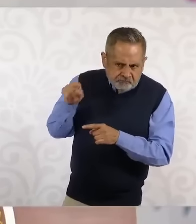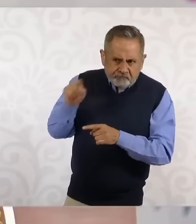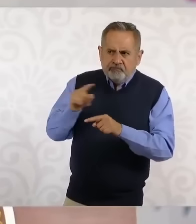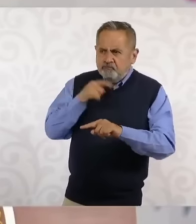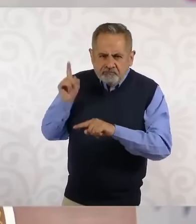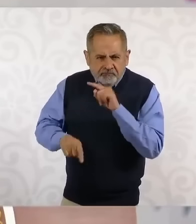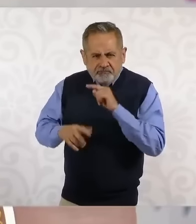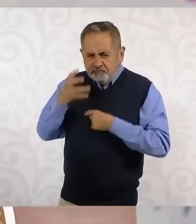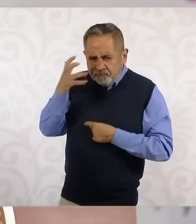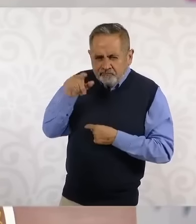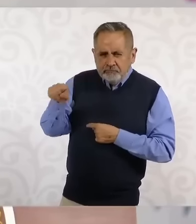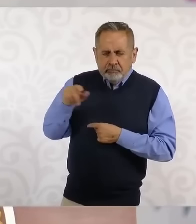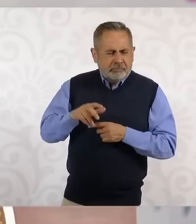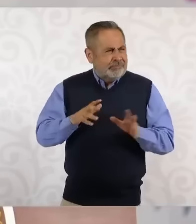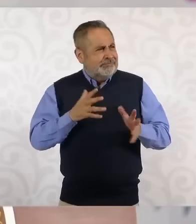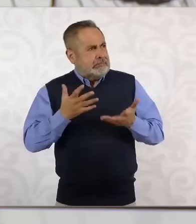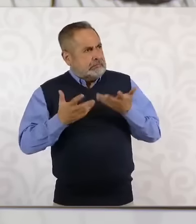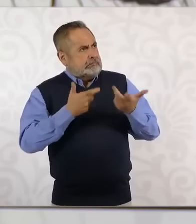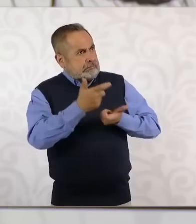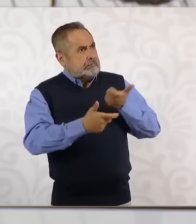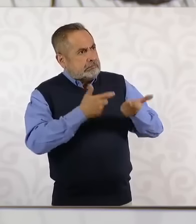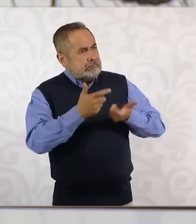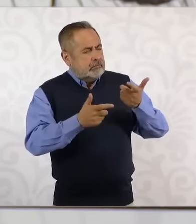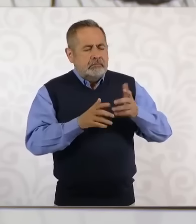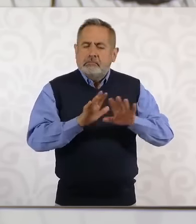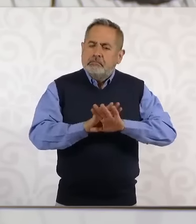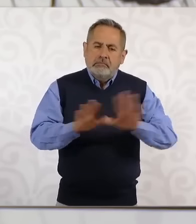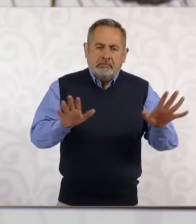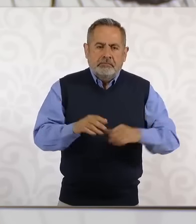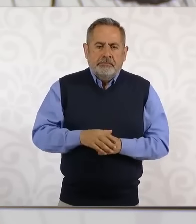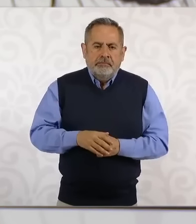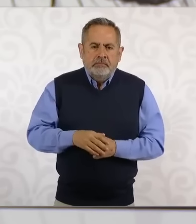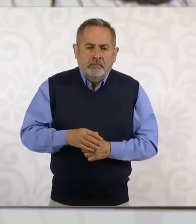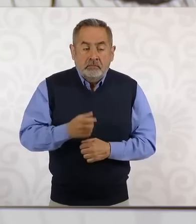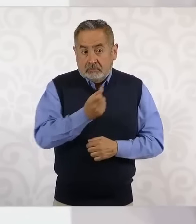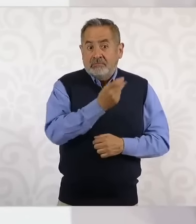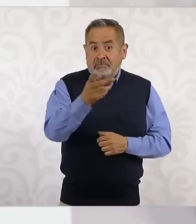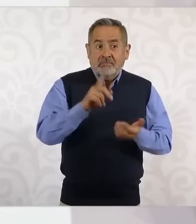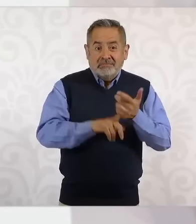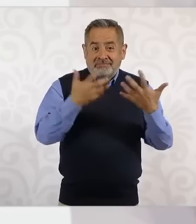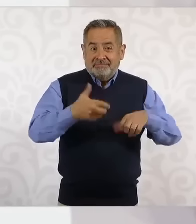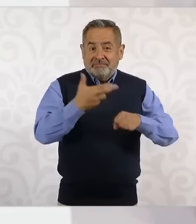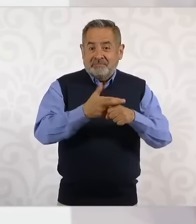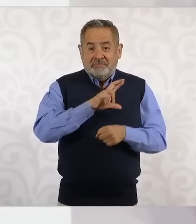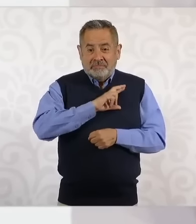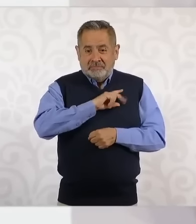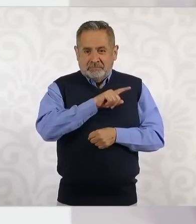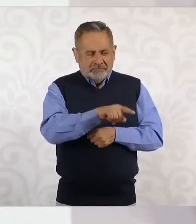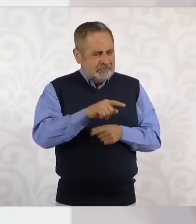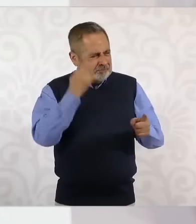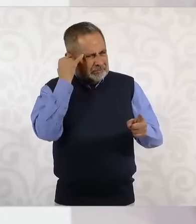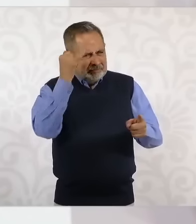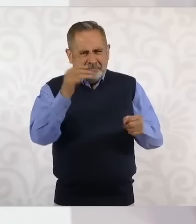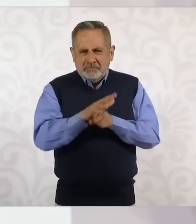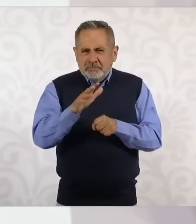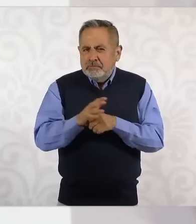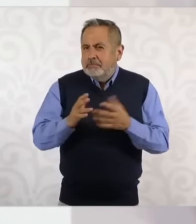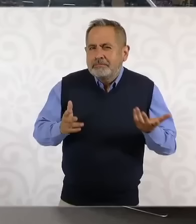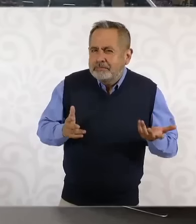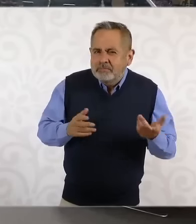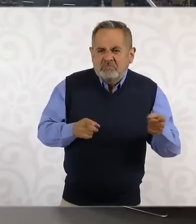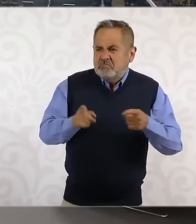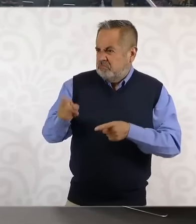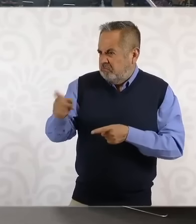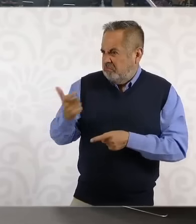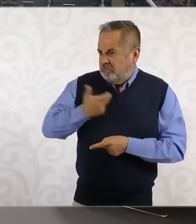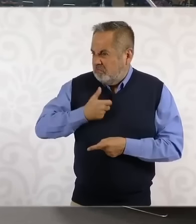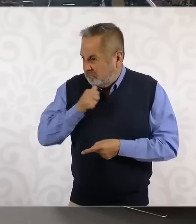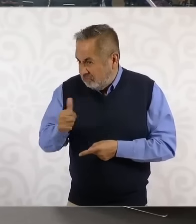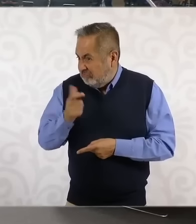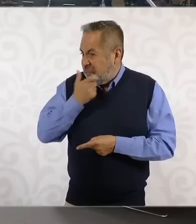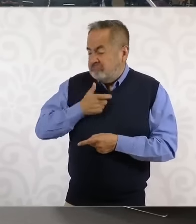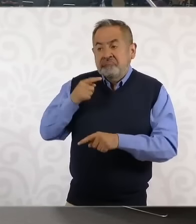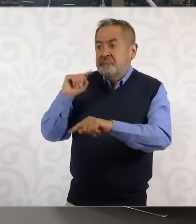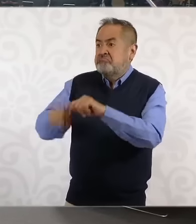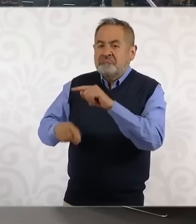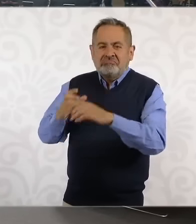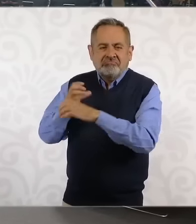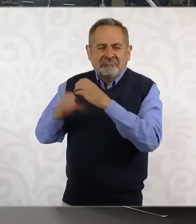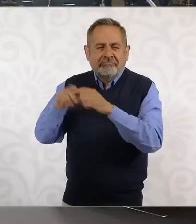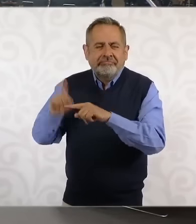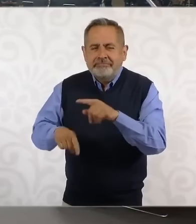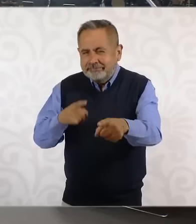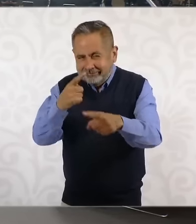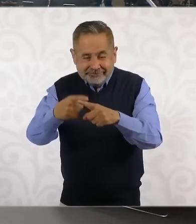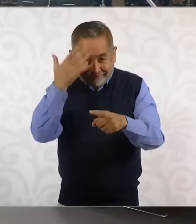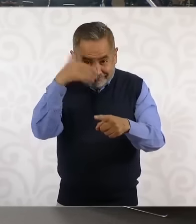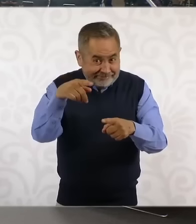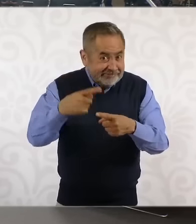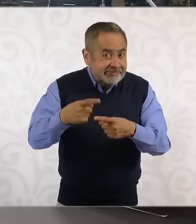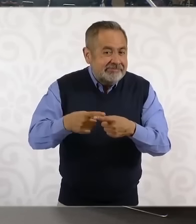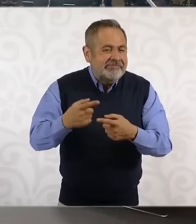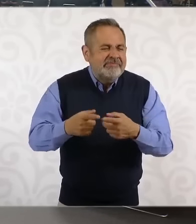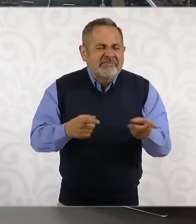permanentemente. Por cierto, hay empresas privadas que hacen eso. No sé si se les ocurre una.